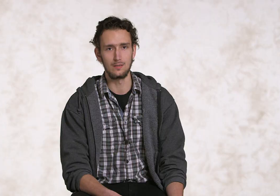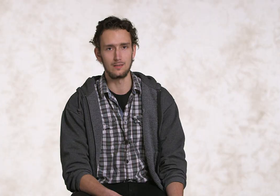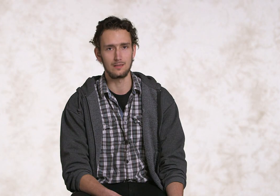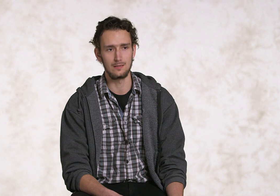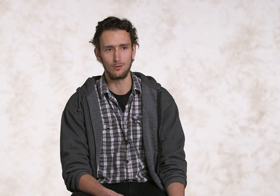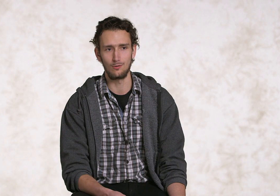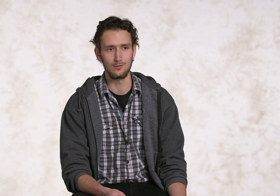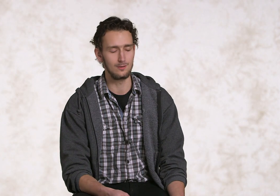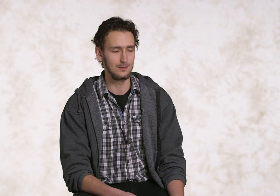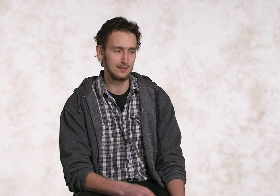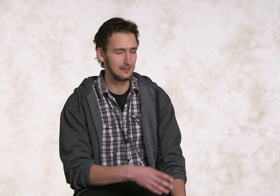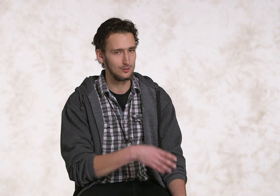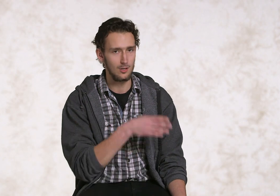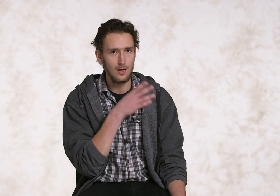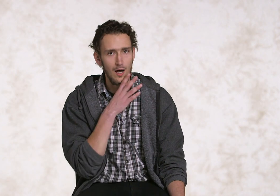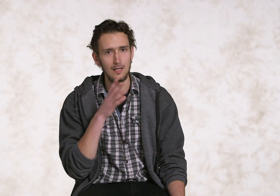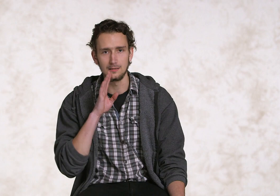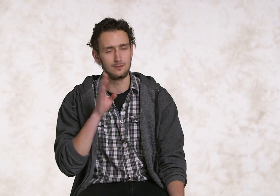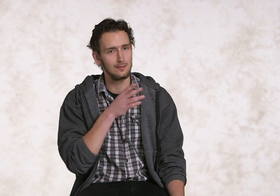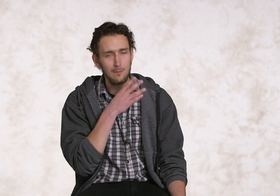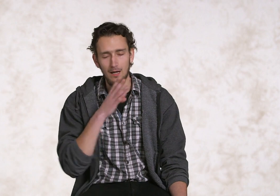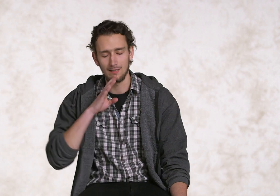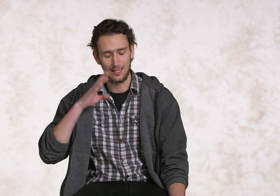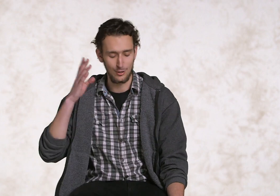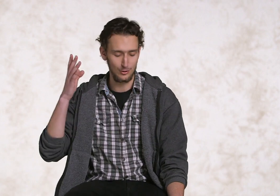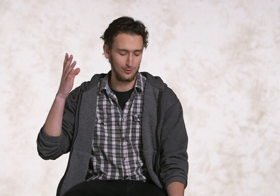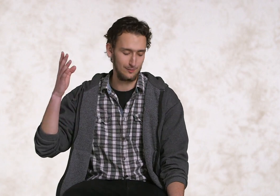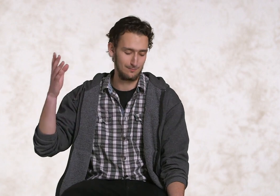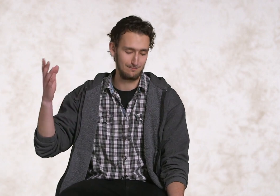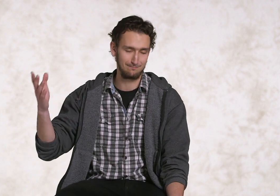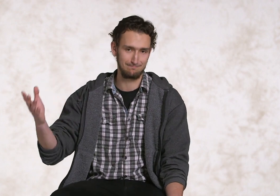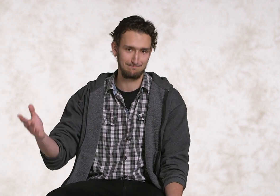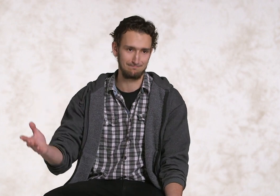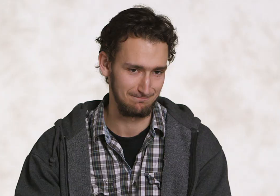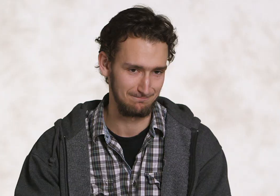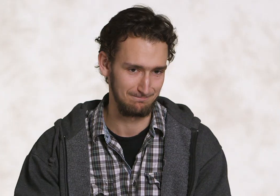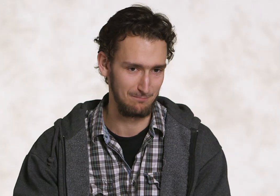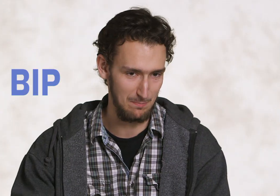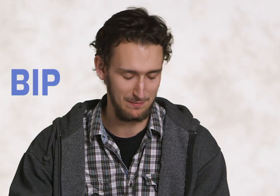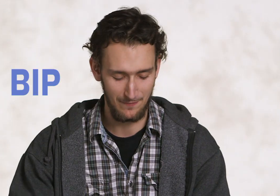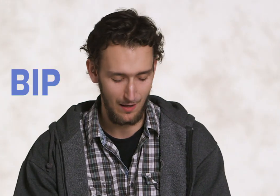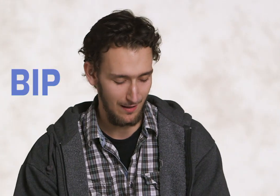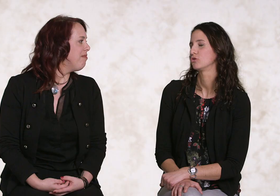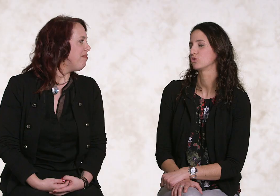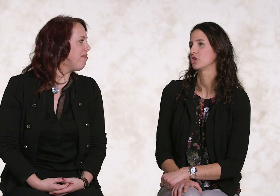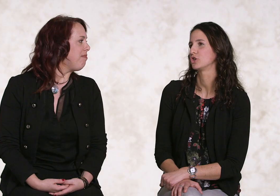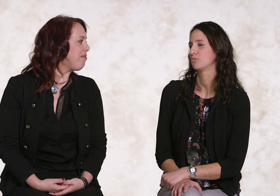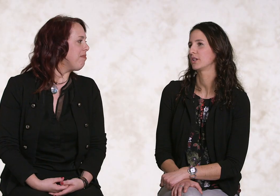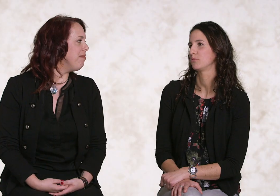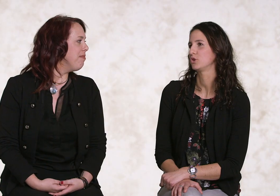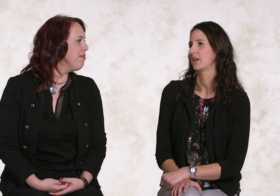Sinon, on a les "estie de câl... de tabarnac... de..." Bip! Bien, moi, je suis portée plus